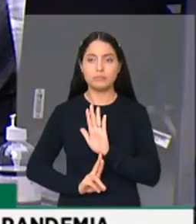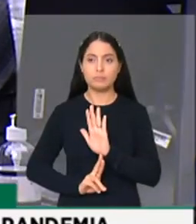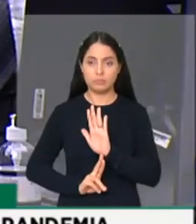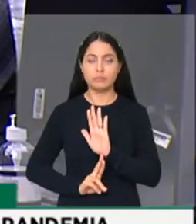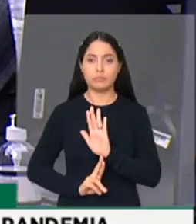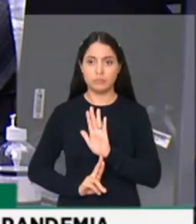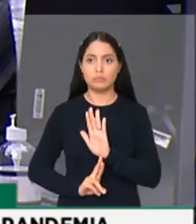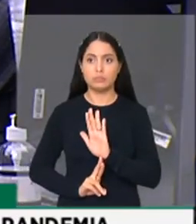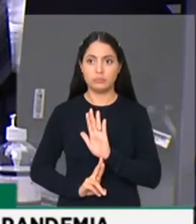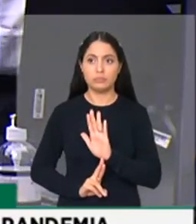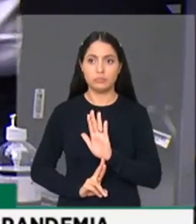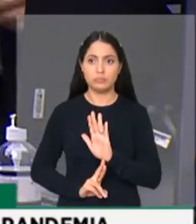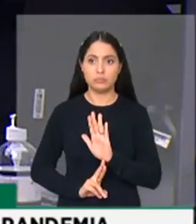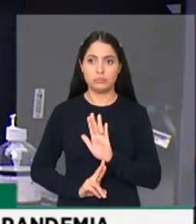CORONAVÍRUS 19. . É ... INCLUSIVE, JÁ ESTÁ COM O